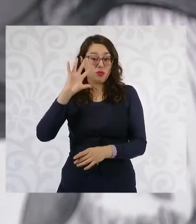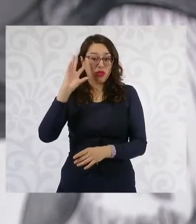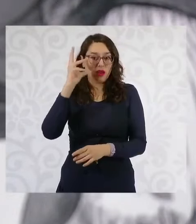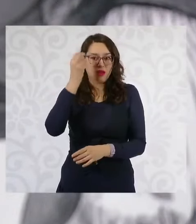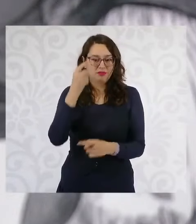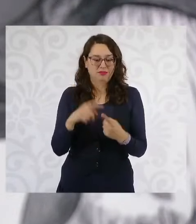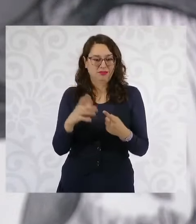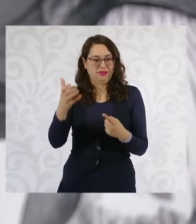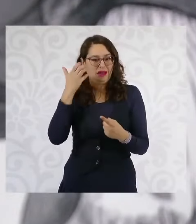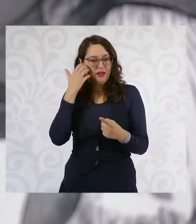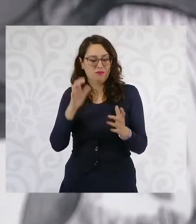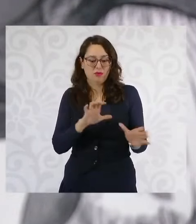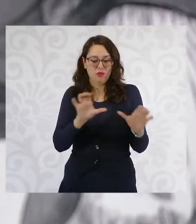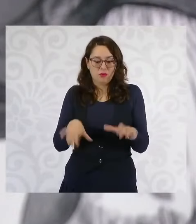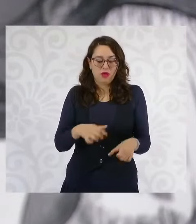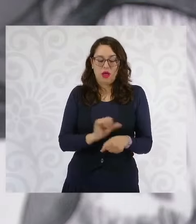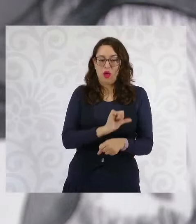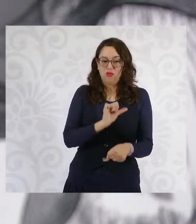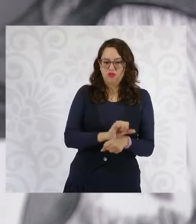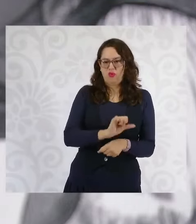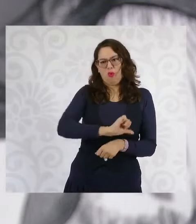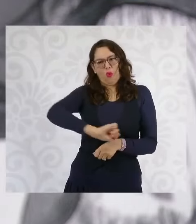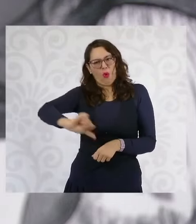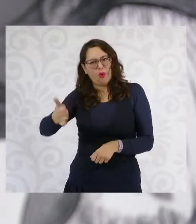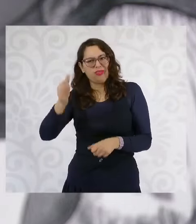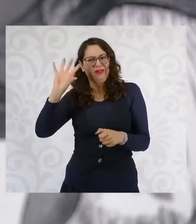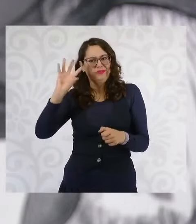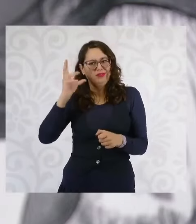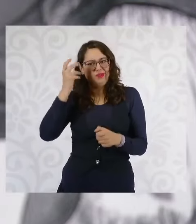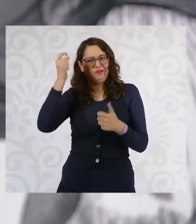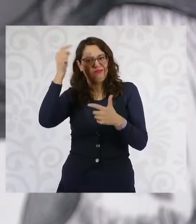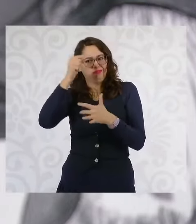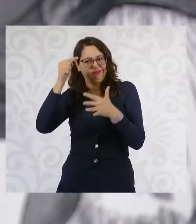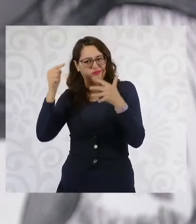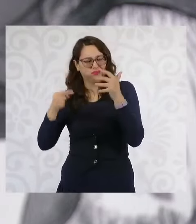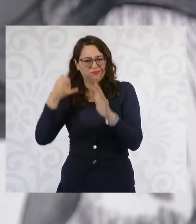la computadora los autos muchas tecnologías requieren este tipo de avances Por cierto